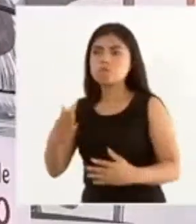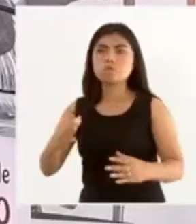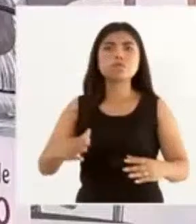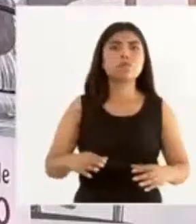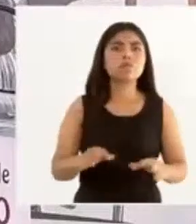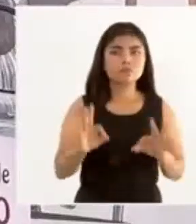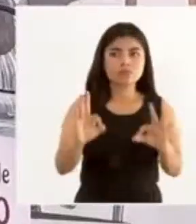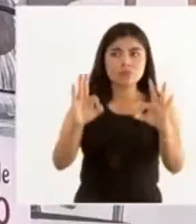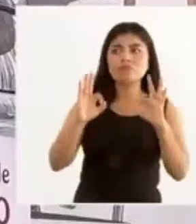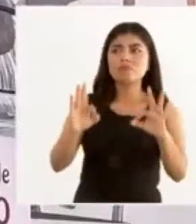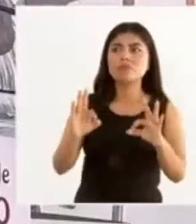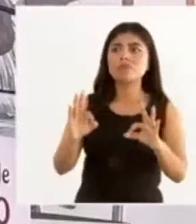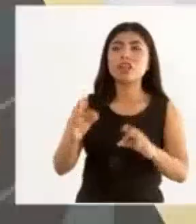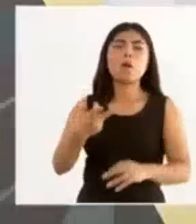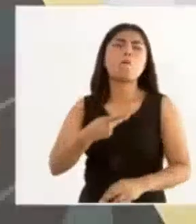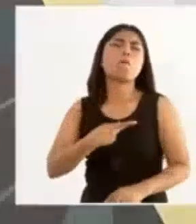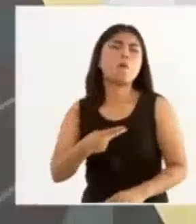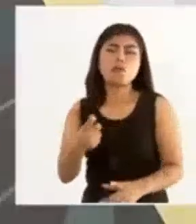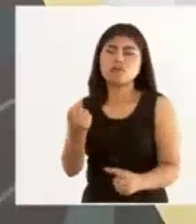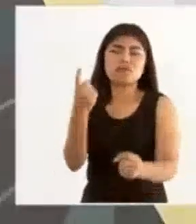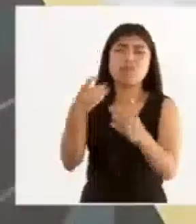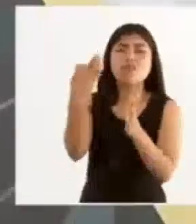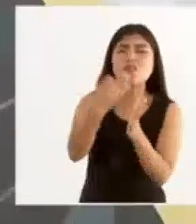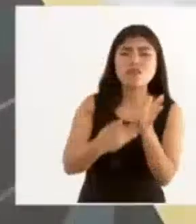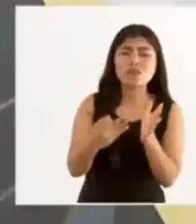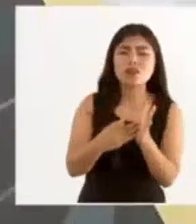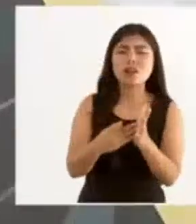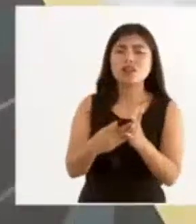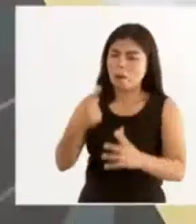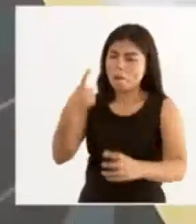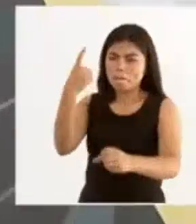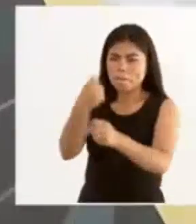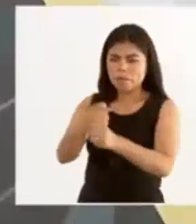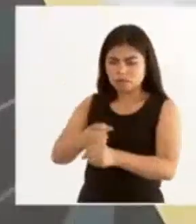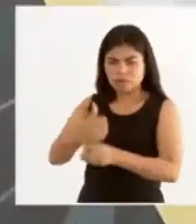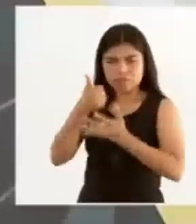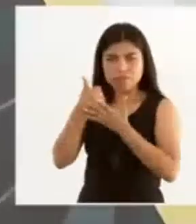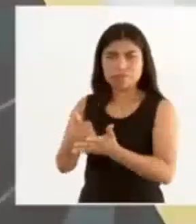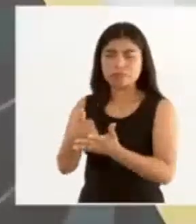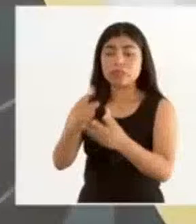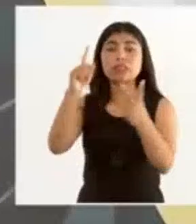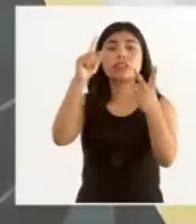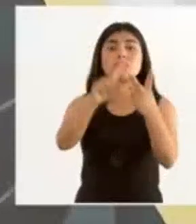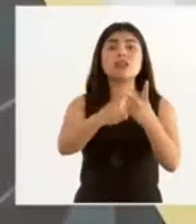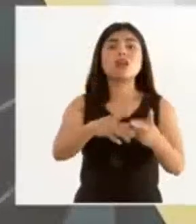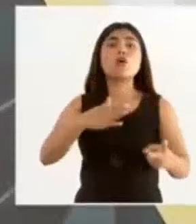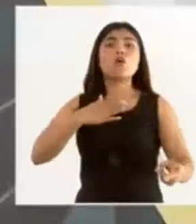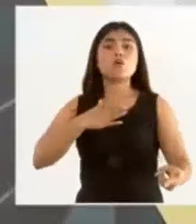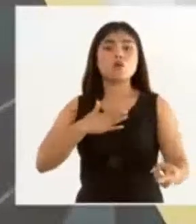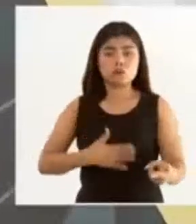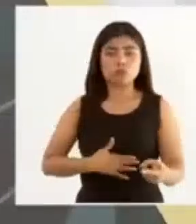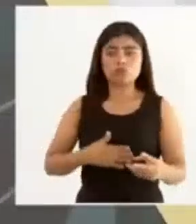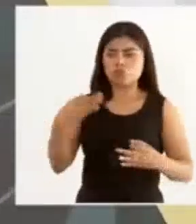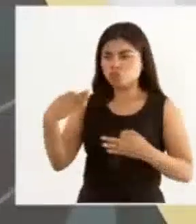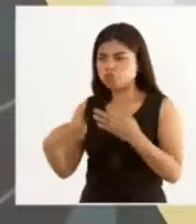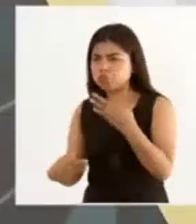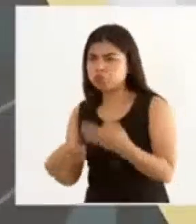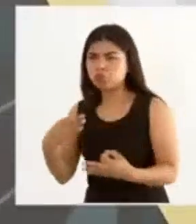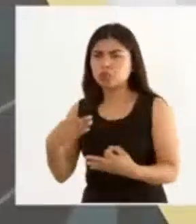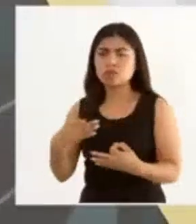primero los pobres. No solamente es justicia, sino que se ha demostrado que cuando se actúa así,